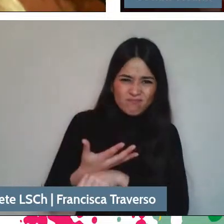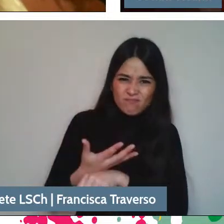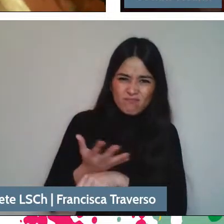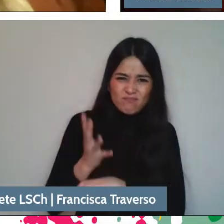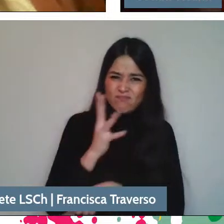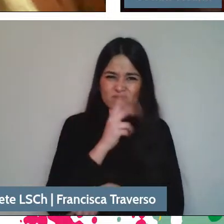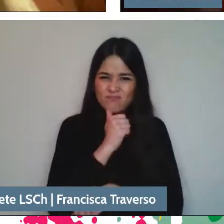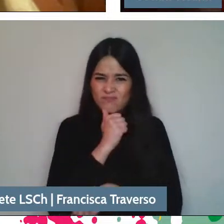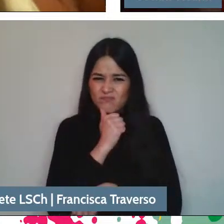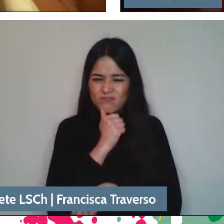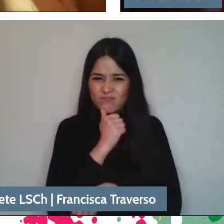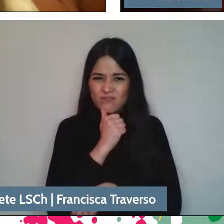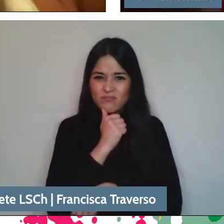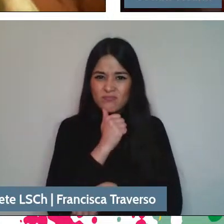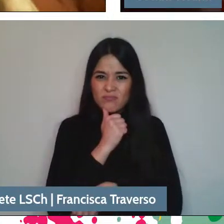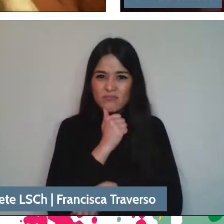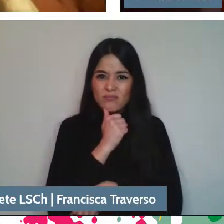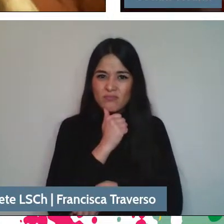que se van a liberar".